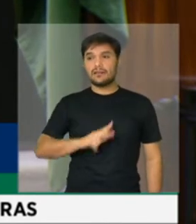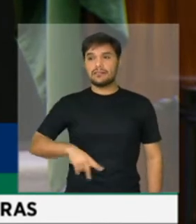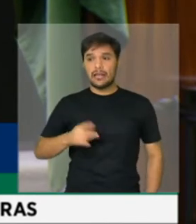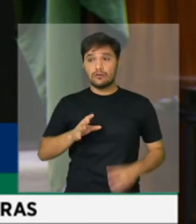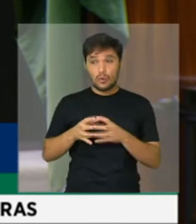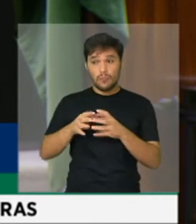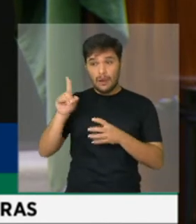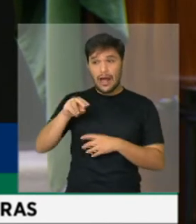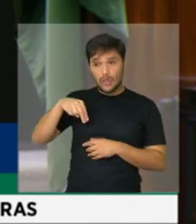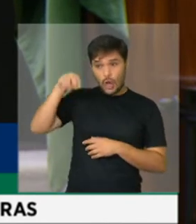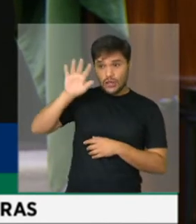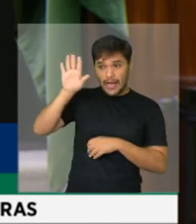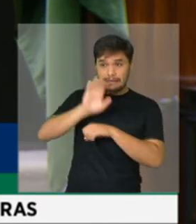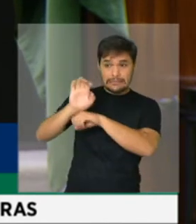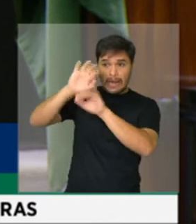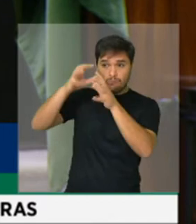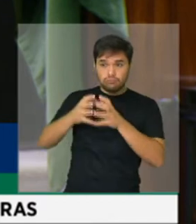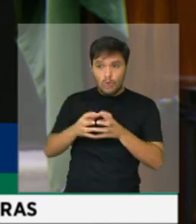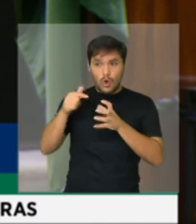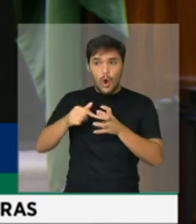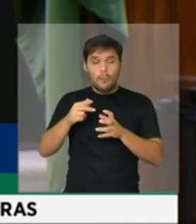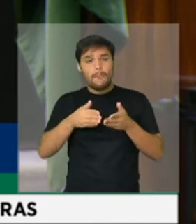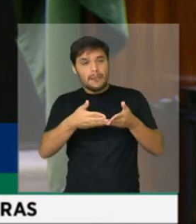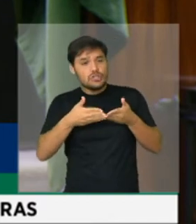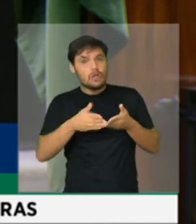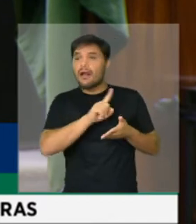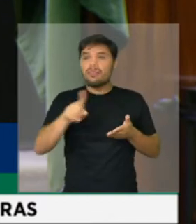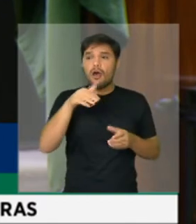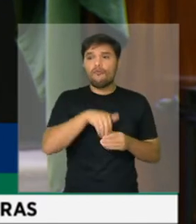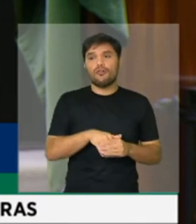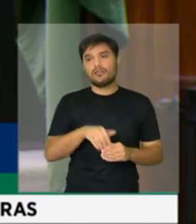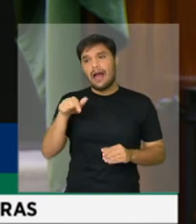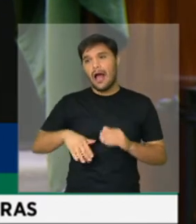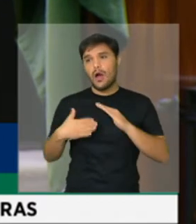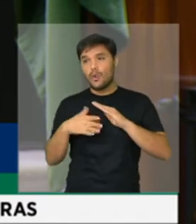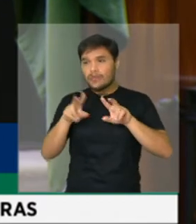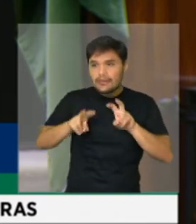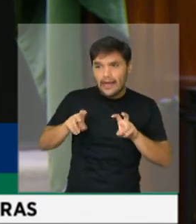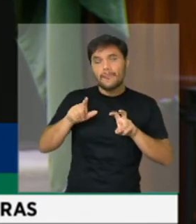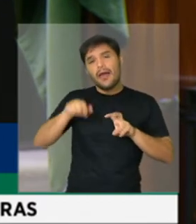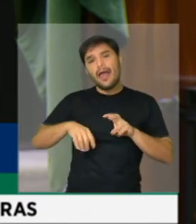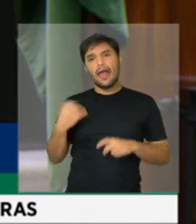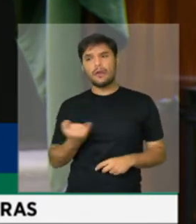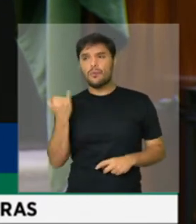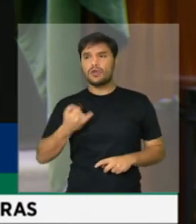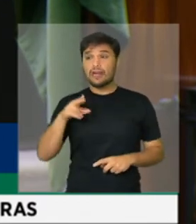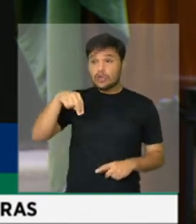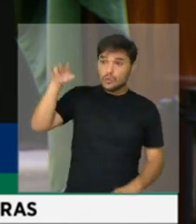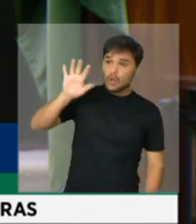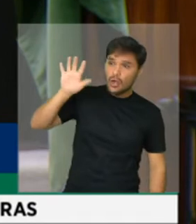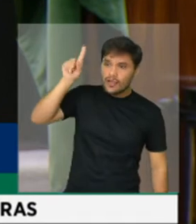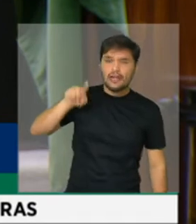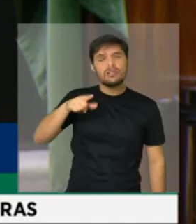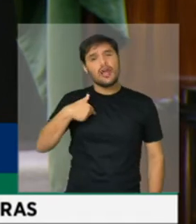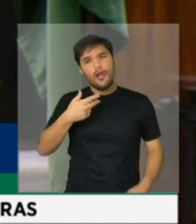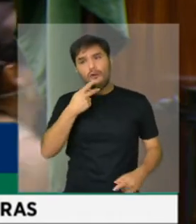ASSINADO PELO SENADOR WELLINGTON DIAS PRESIDENTE DO CONSÓRCIO UMA CARTA SOLICITANDO PELA NÃO VOTAÇÃO DESSE TEMA PELA IMPORTÂNCIA DO NORDESTE, E EU DIRIA PELA IMPORTÂNCIA DO PAÍS. POR ISSO NÓS NÃO